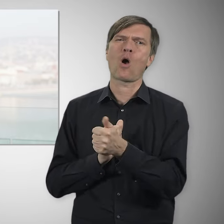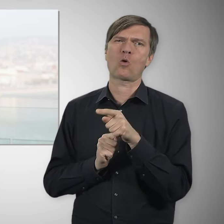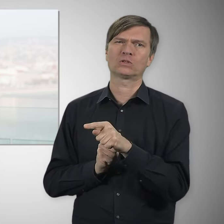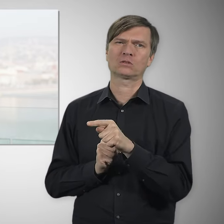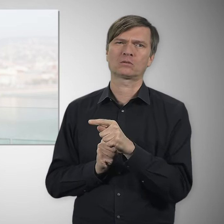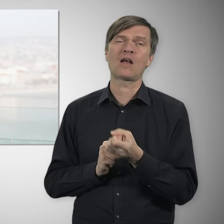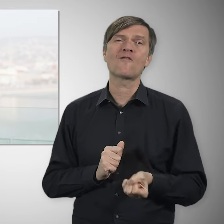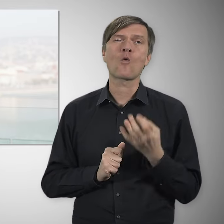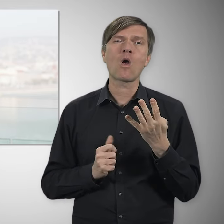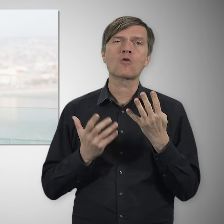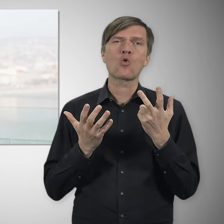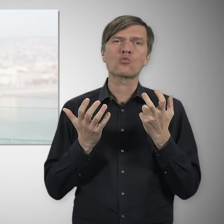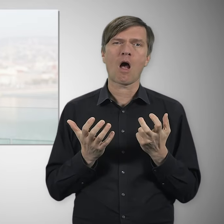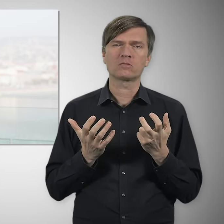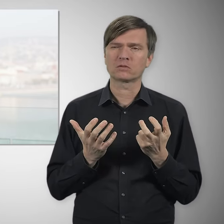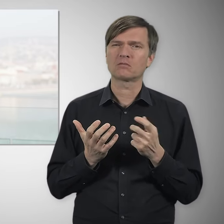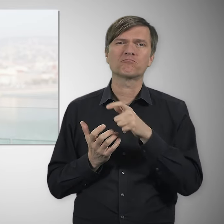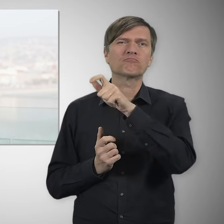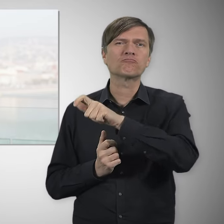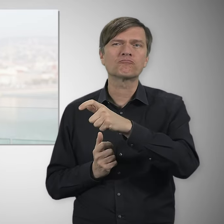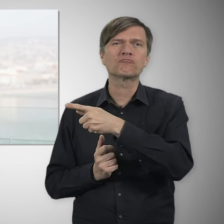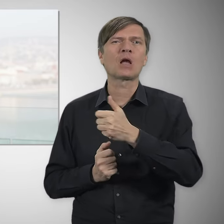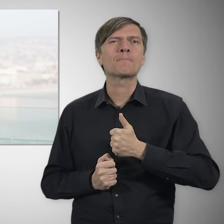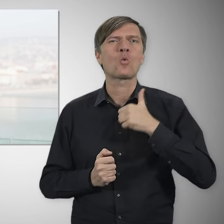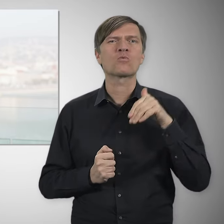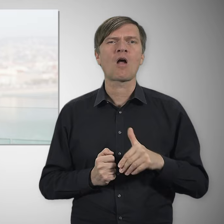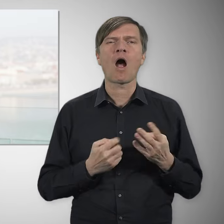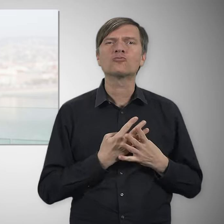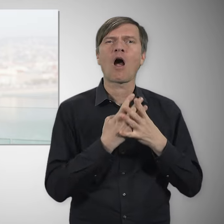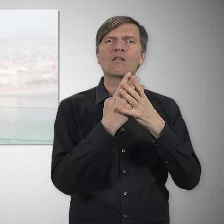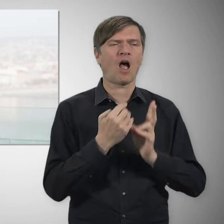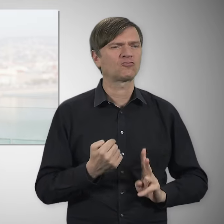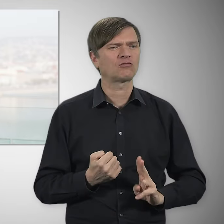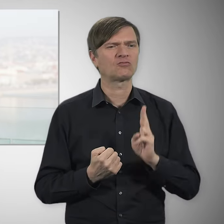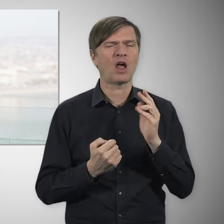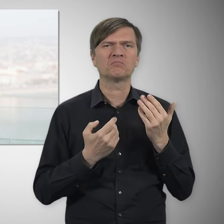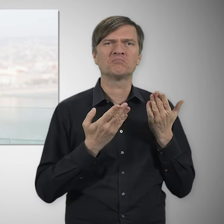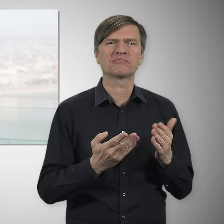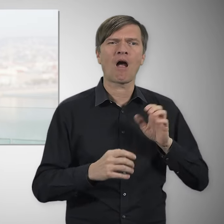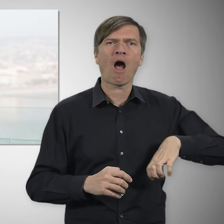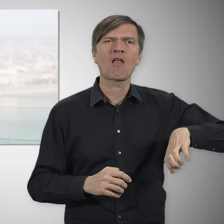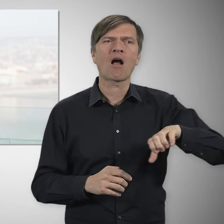Schon im Frühjahr 1989 hatten die Ungarn den Mut, den Stacheldraht durchzuschneiden, ihre Grenzanlagen Richtung